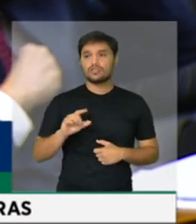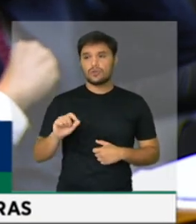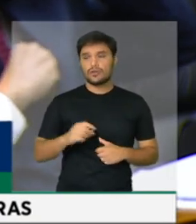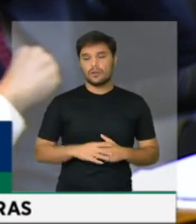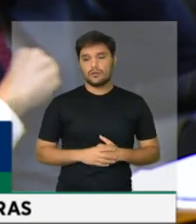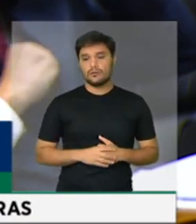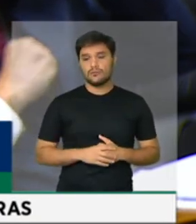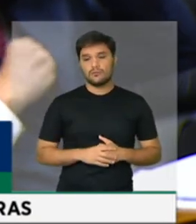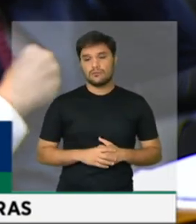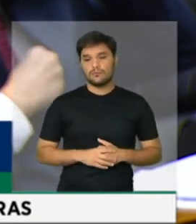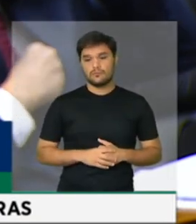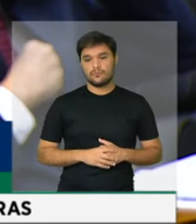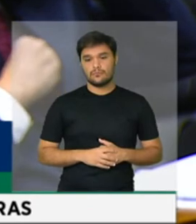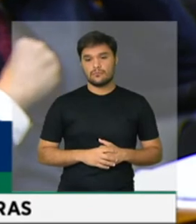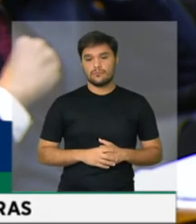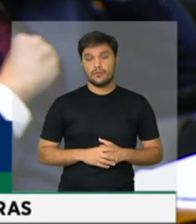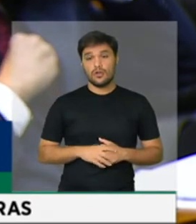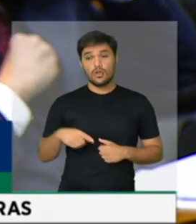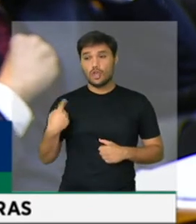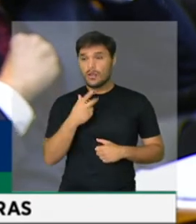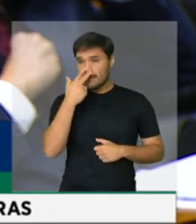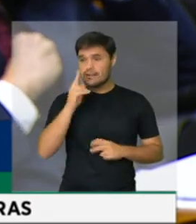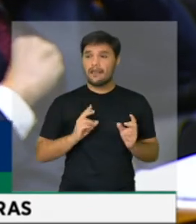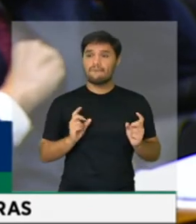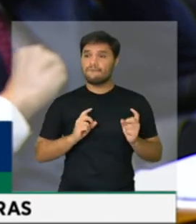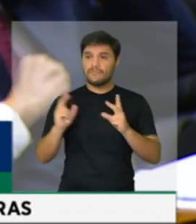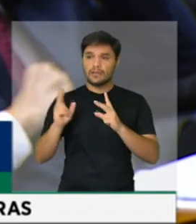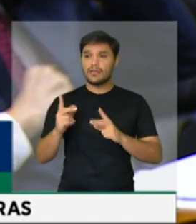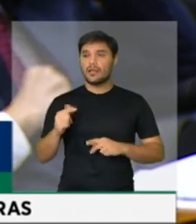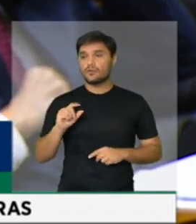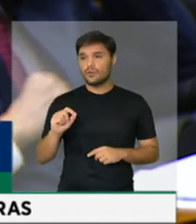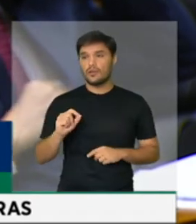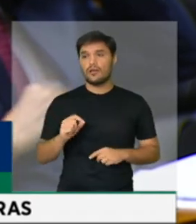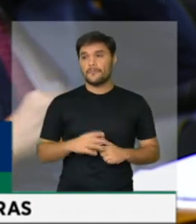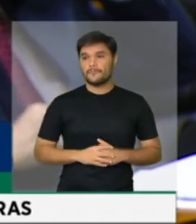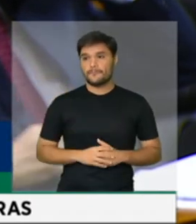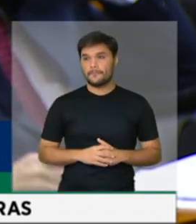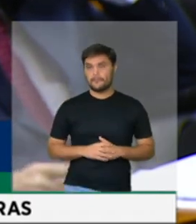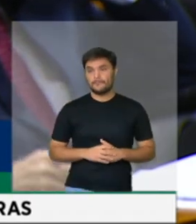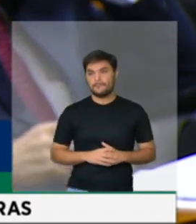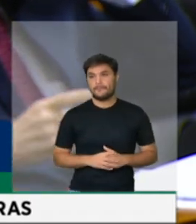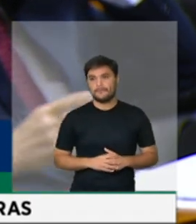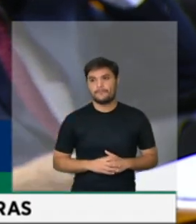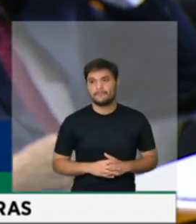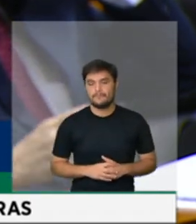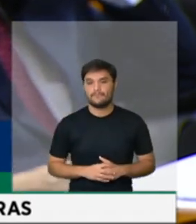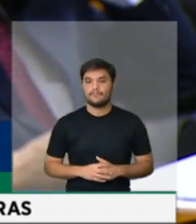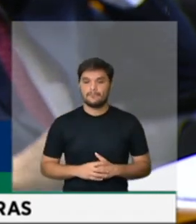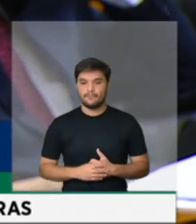DESENVOLVIMENTO. E NÓS, O BRASIL VAMOS ESTAR ABRINDO MÃO DESSA POSSIBILIDADE DE NÓS TRAÇARMOS AS NOSSAS ESTRATÉGIAS DE